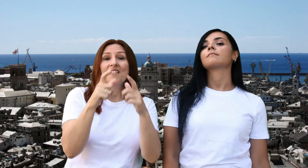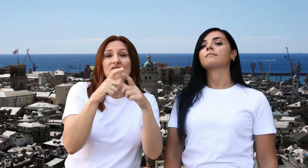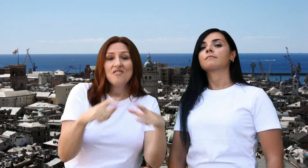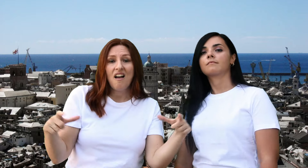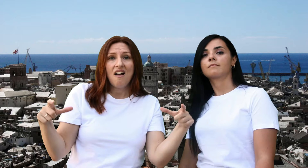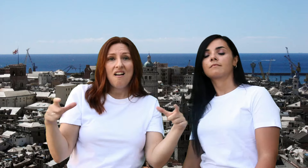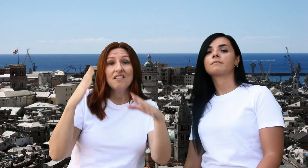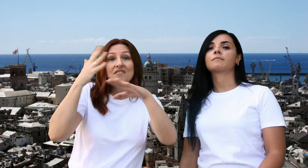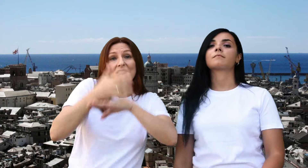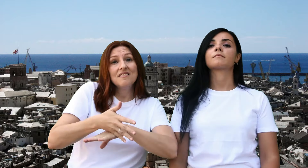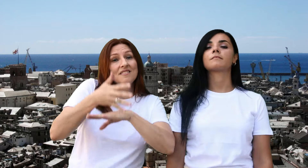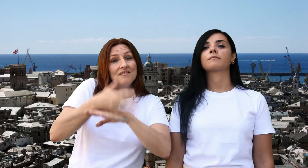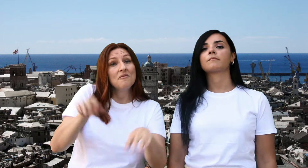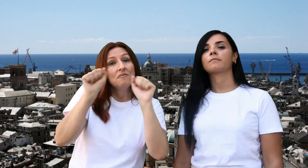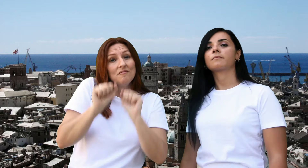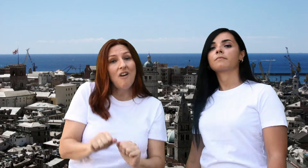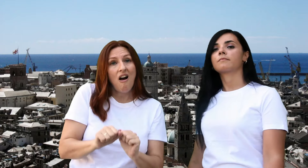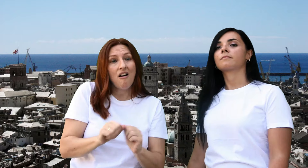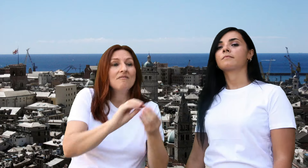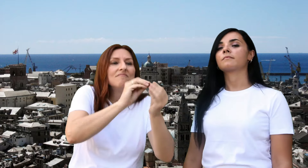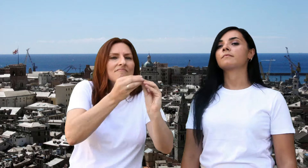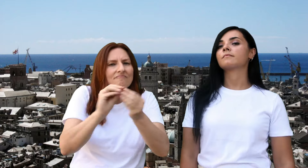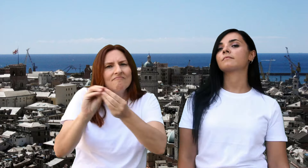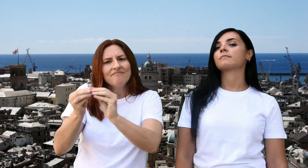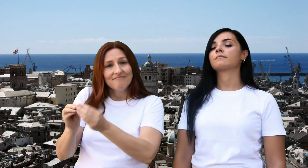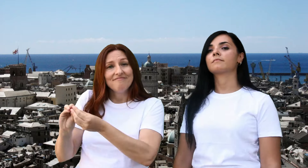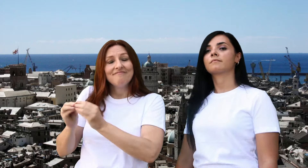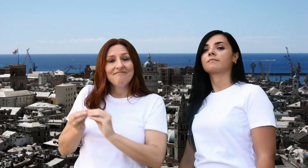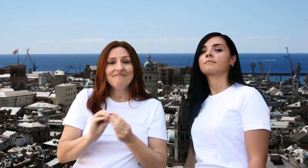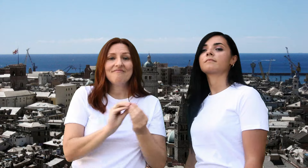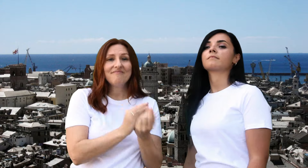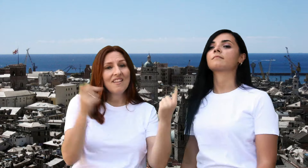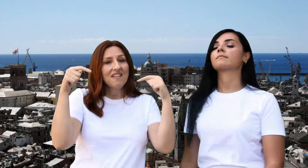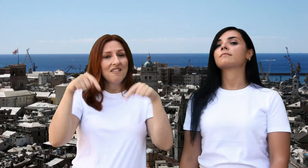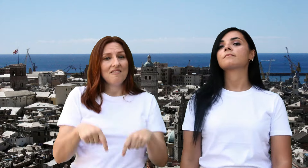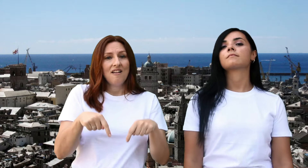Come la costruiresti una nuova città? Come sistemeresti questa qua?